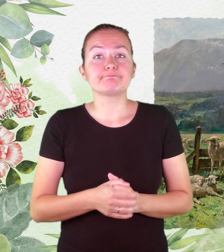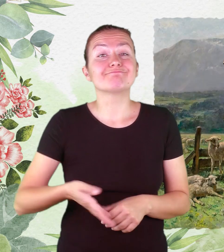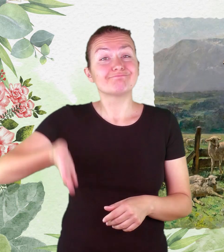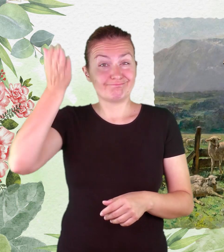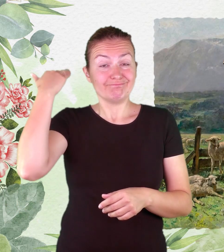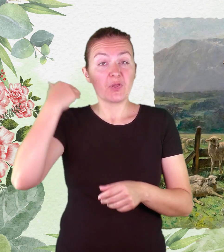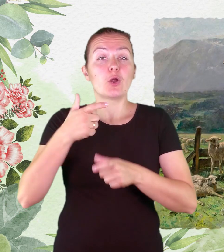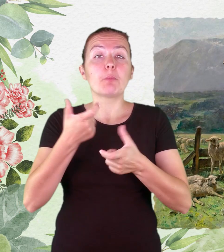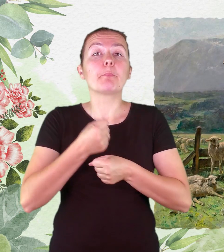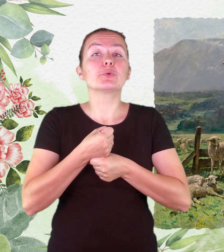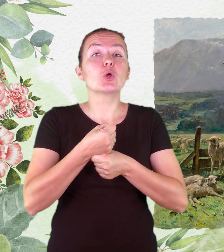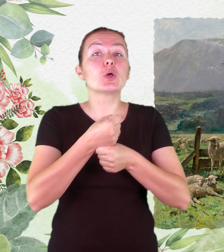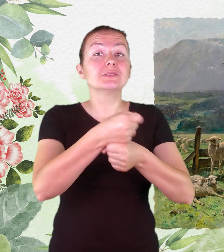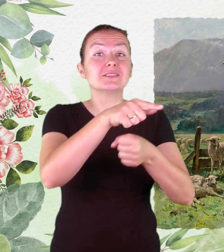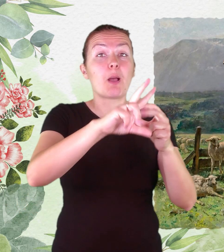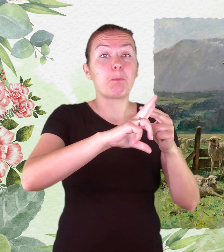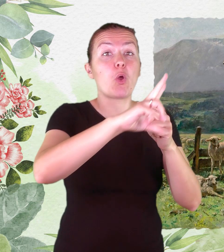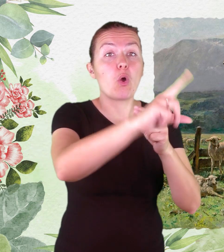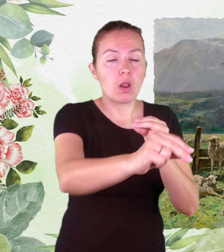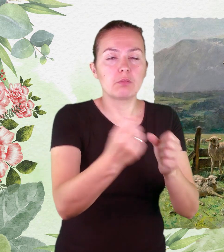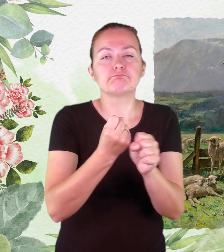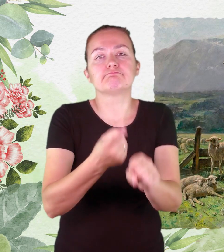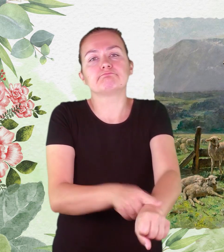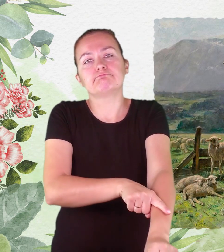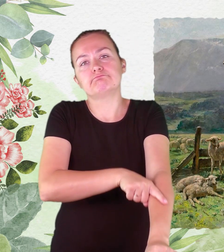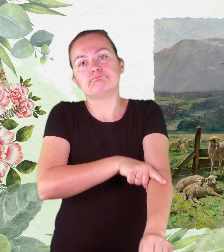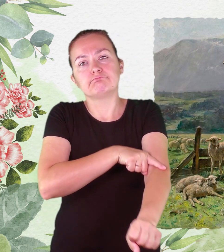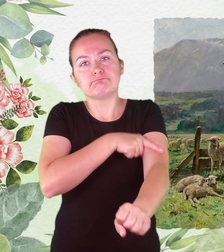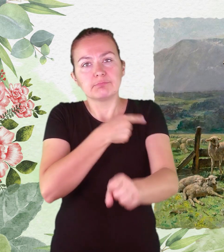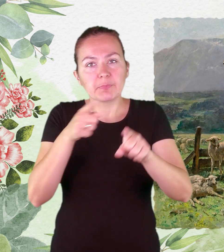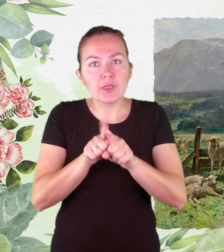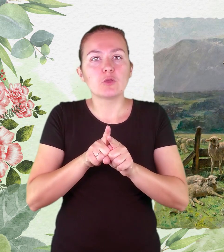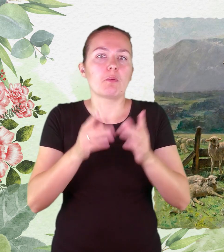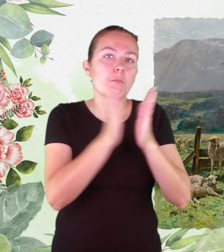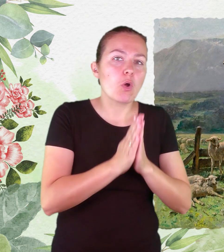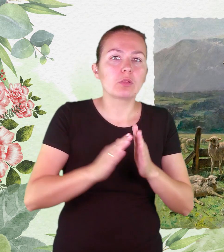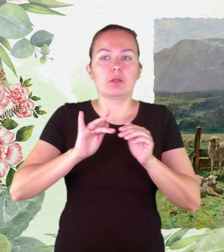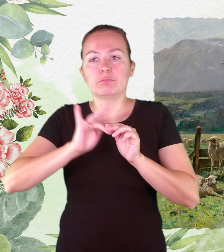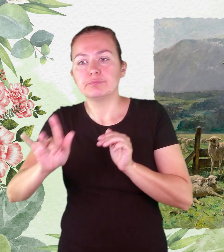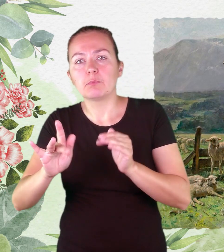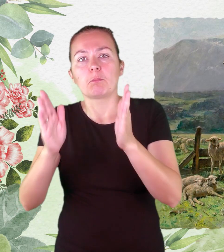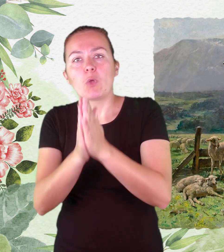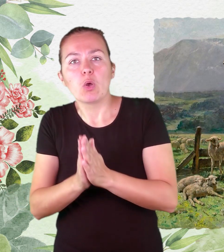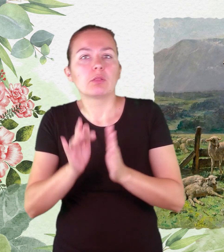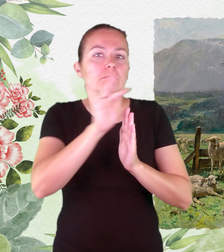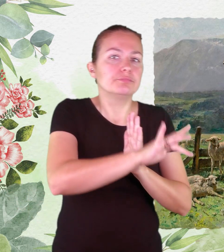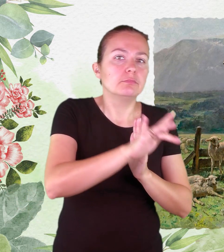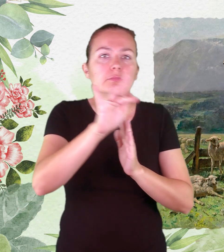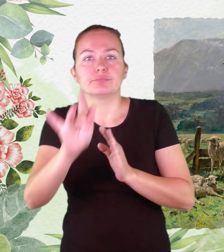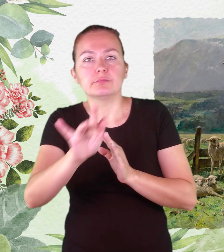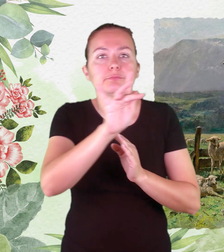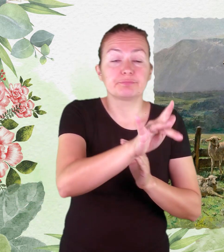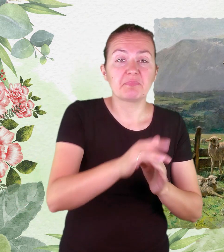Kiedyś procesje do pól były długie i obejmowały modlitwy w różnych miejscach.